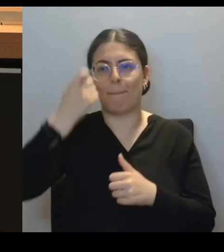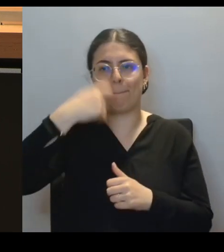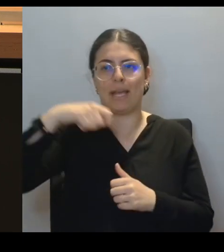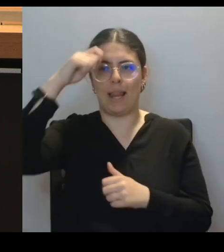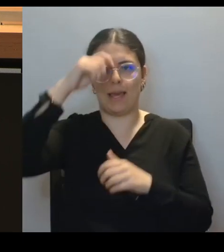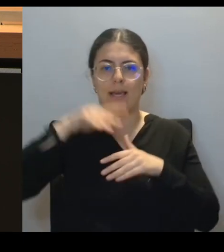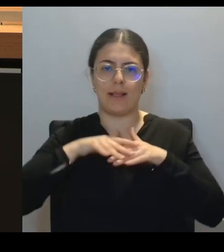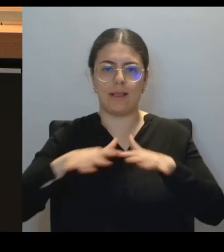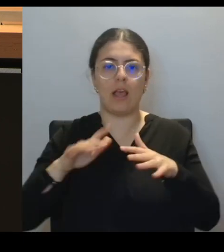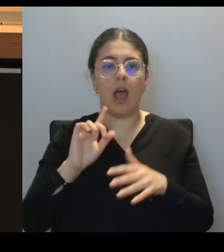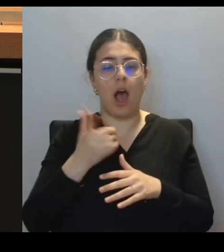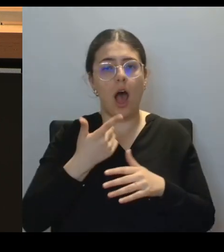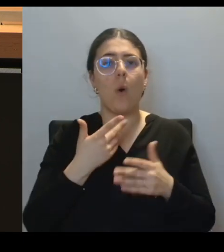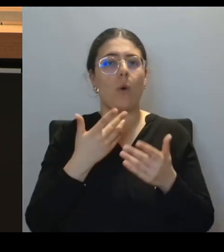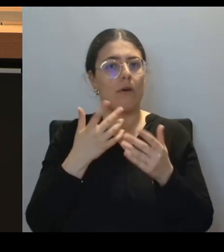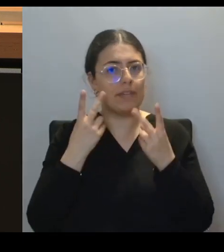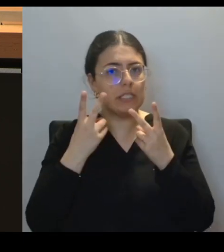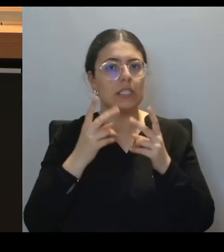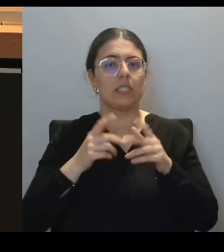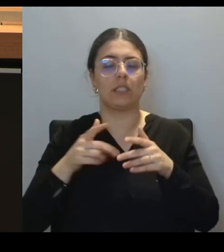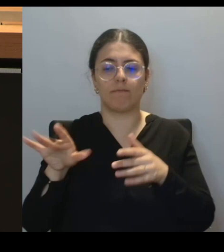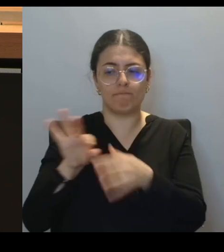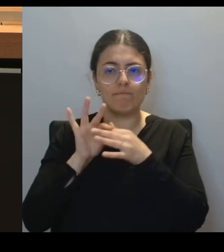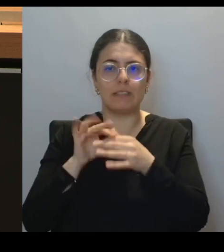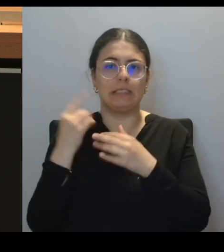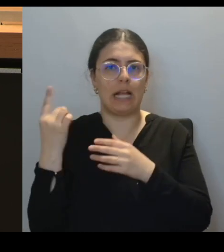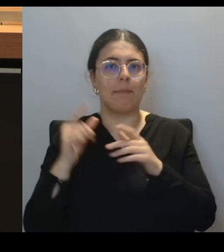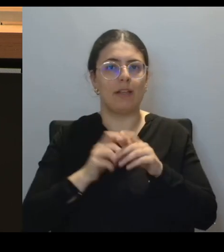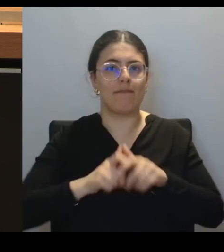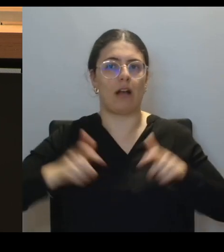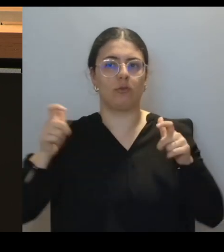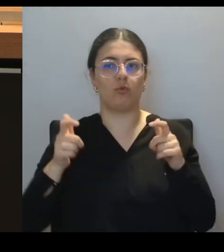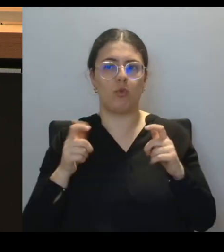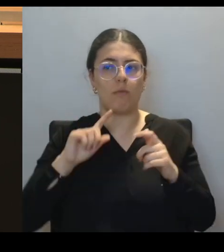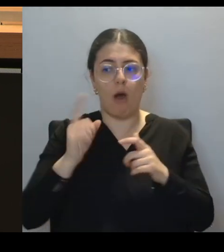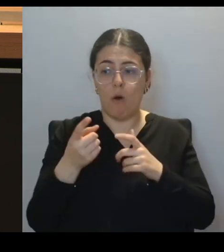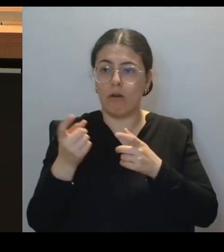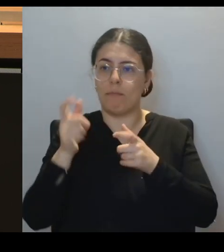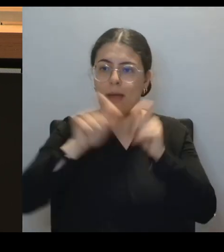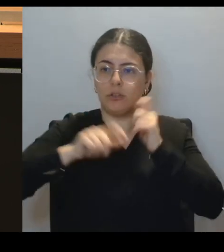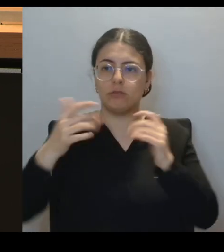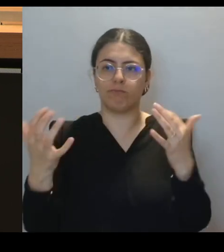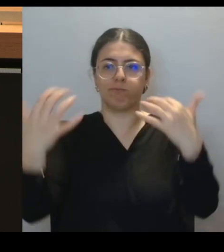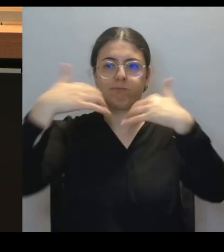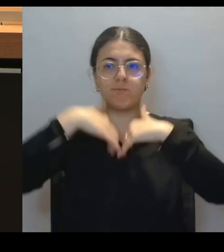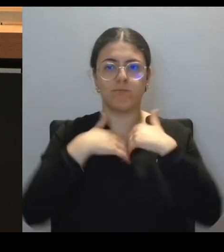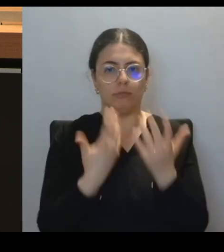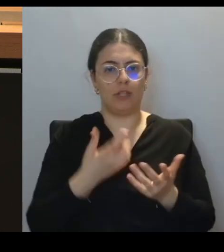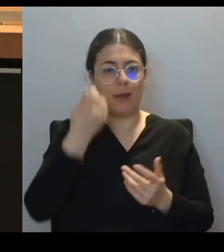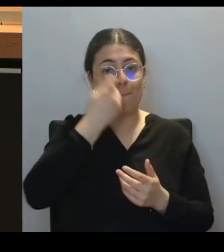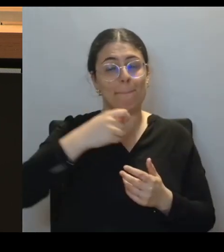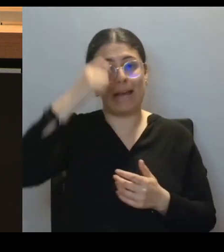Und andersrum stimmt es auch. Auch Berlin ist ein Faktor, der der Kreativwirtschaft natürlich in die Hände spielt, was auch gut ist.